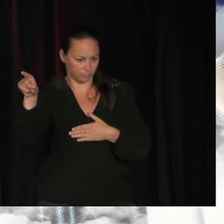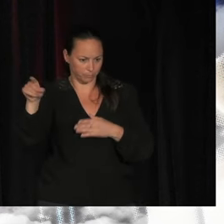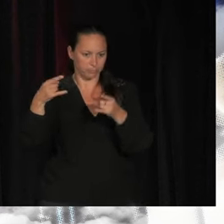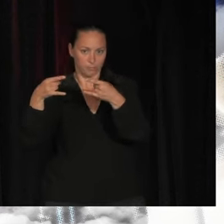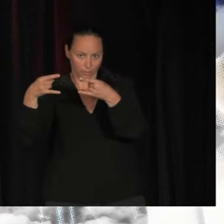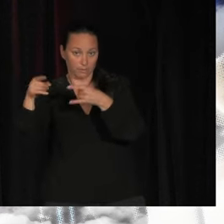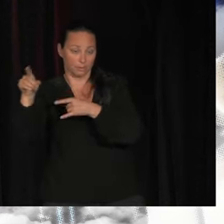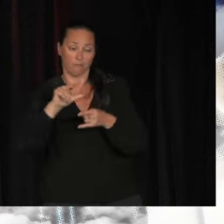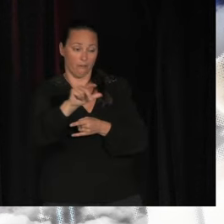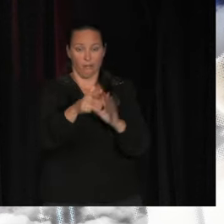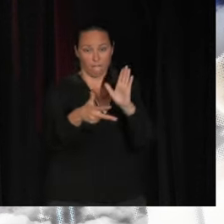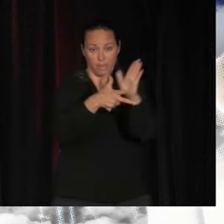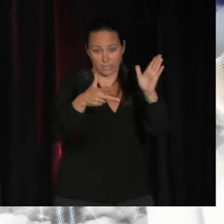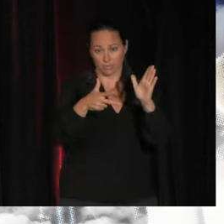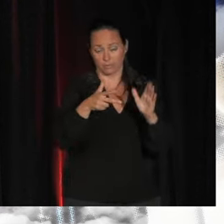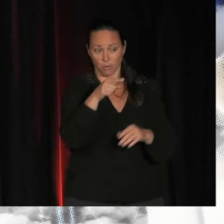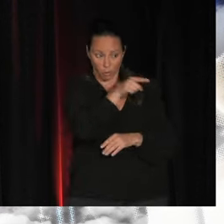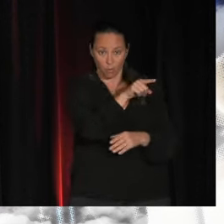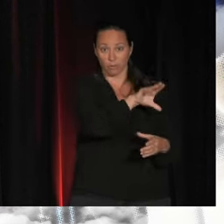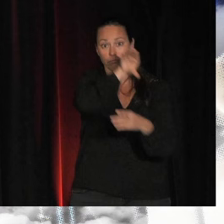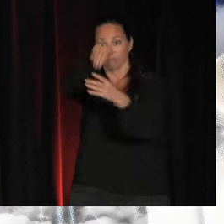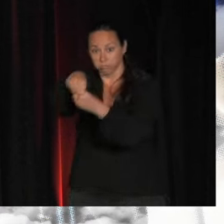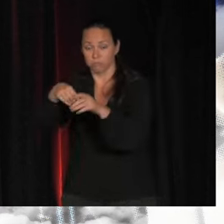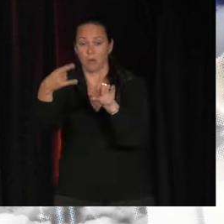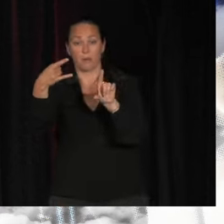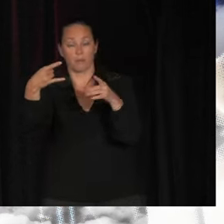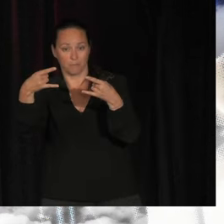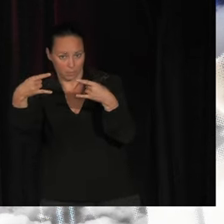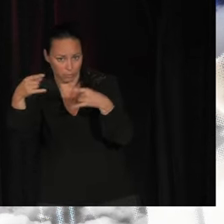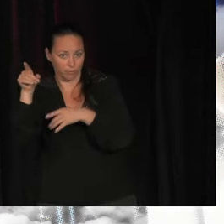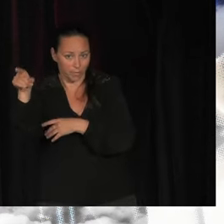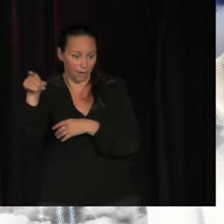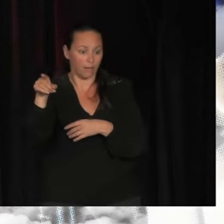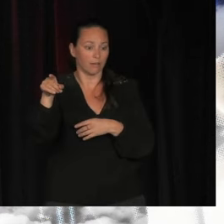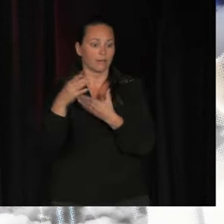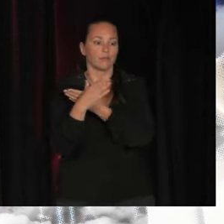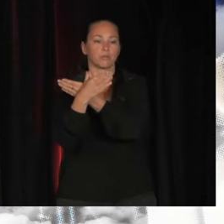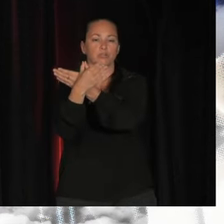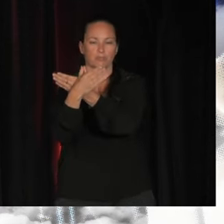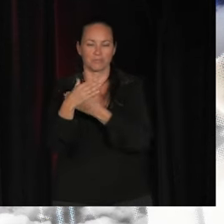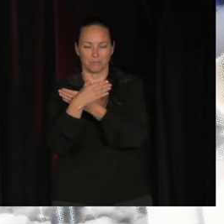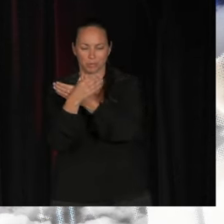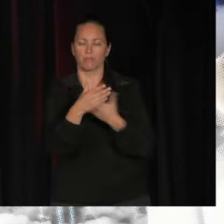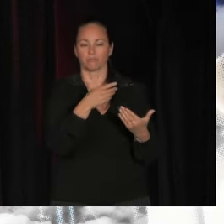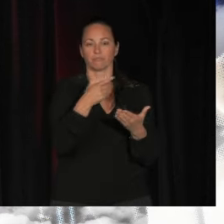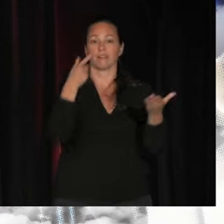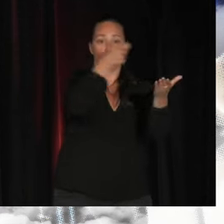ça va être validé. Donc ils vont intégrer le giron de Microsoft. On pourrait espérer que ça va peut-être leur permettre de revitaliser le